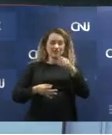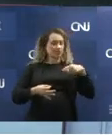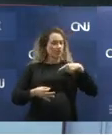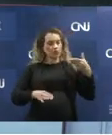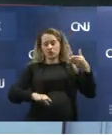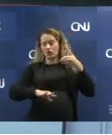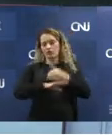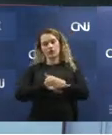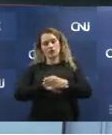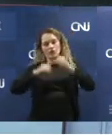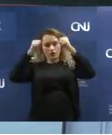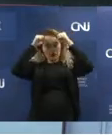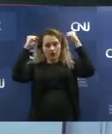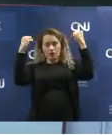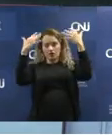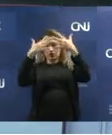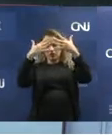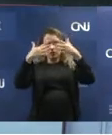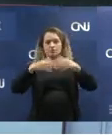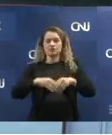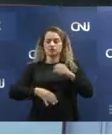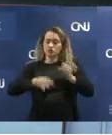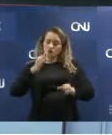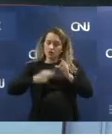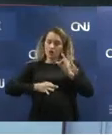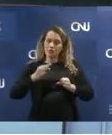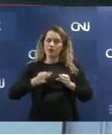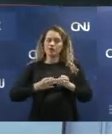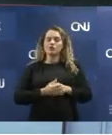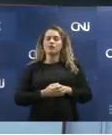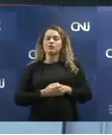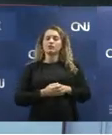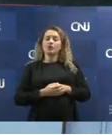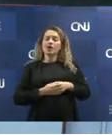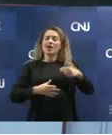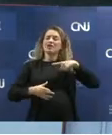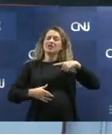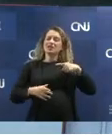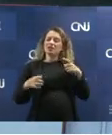Assim, embora a maioria dos integrantes do Tribunal Pleno tenha se posicionado